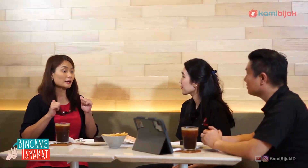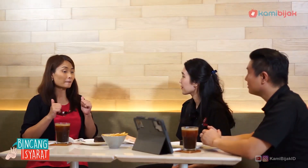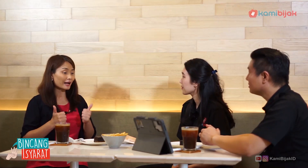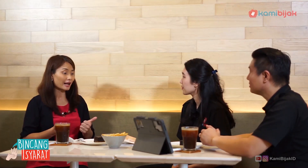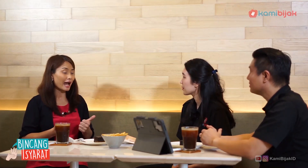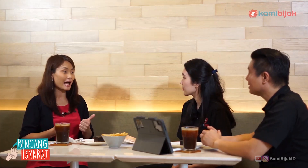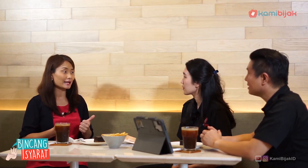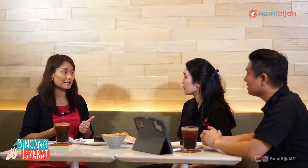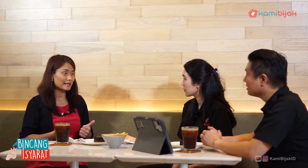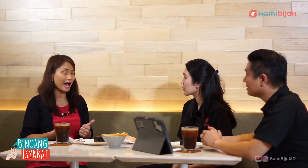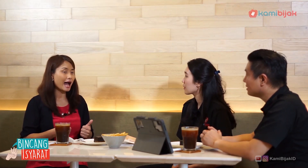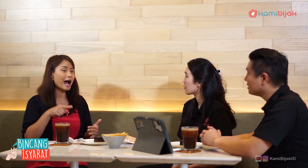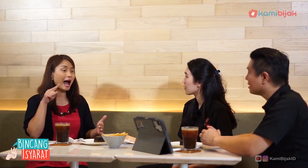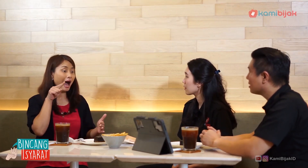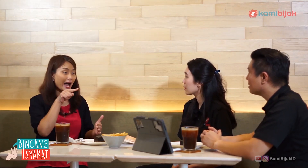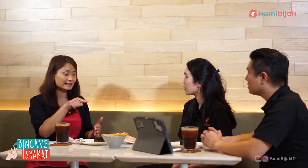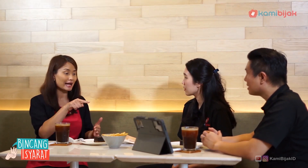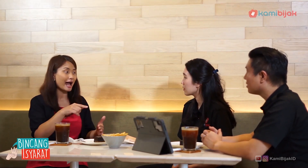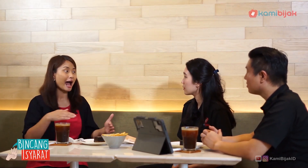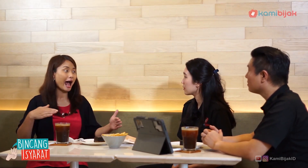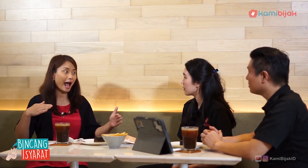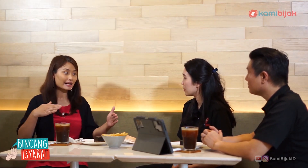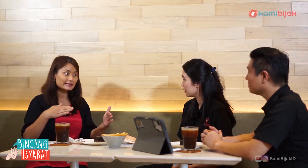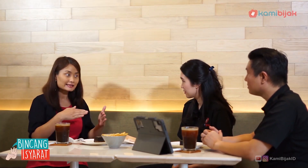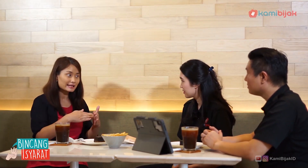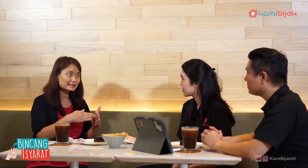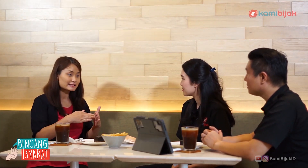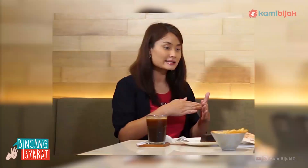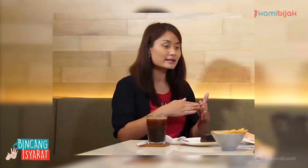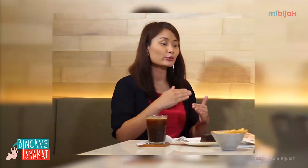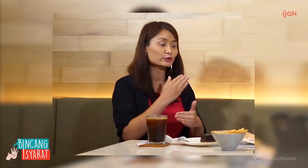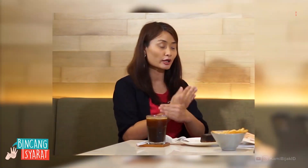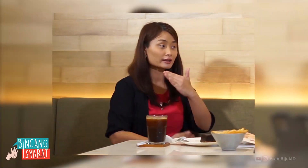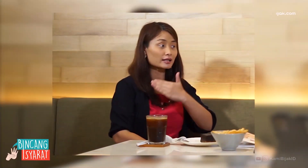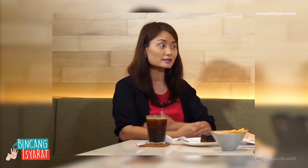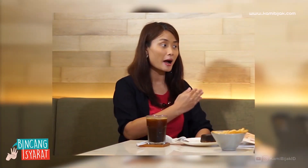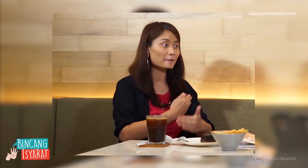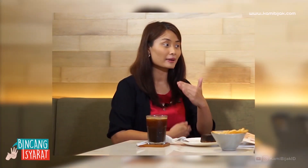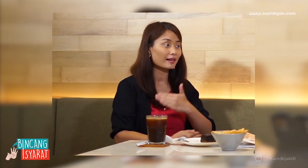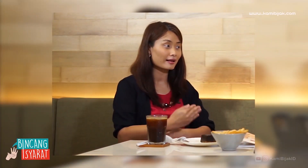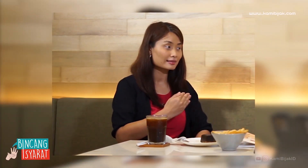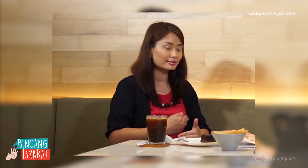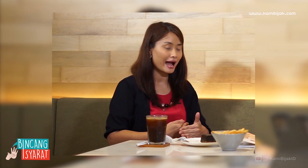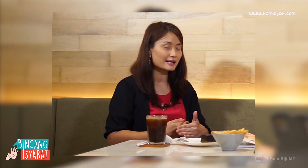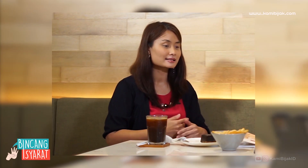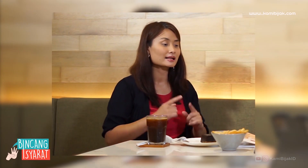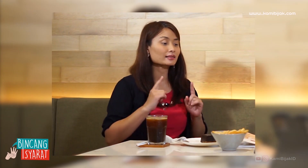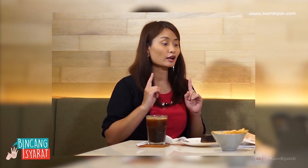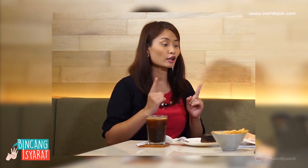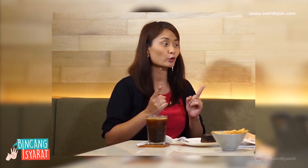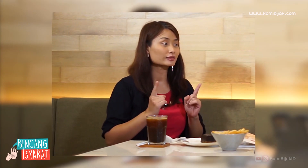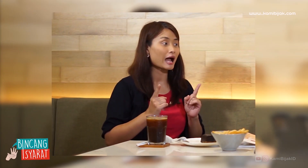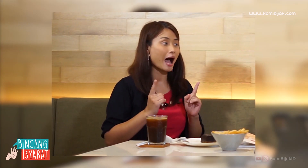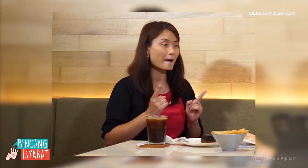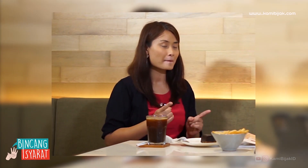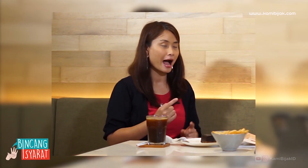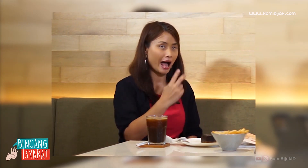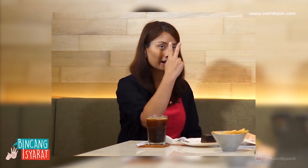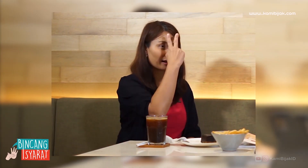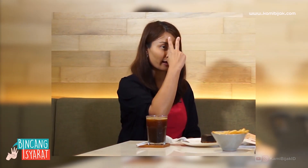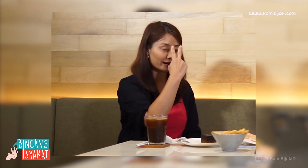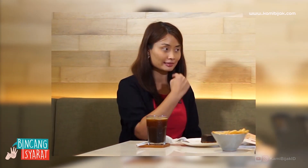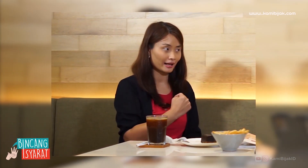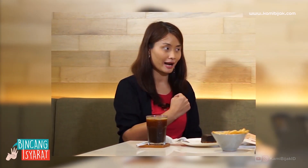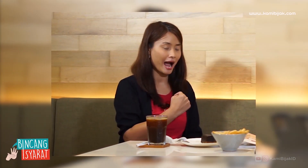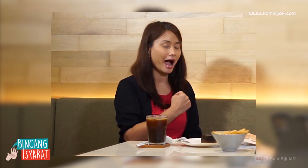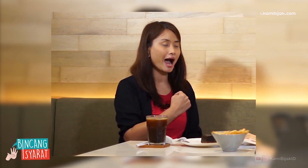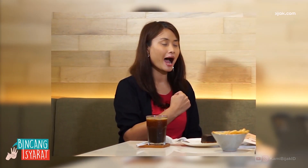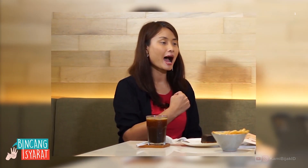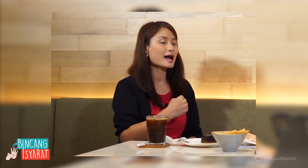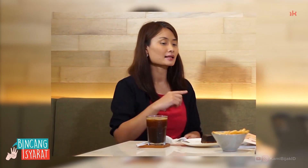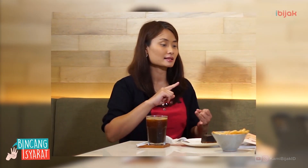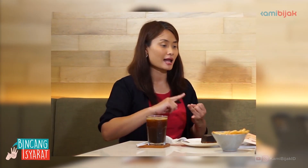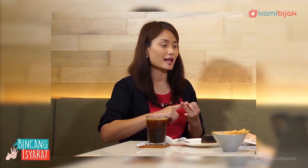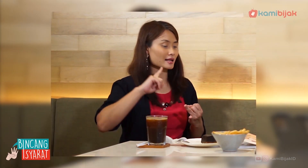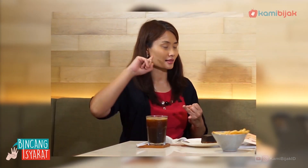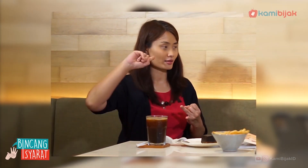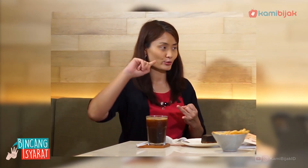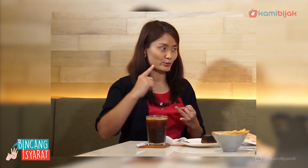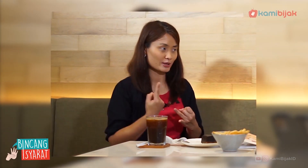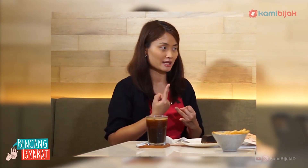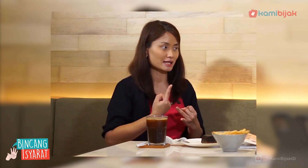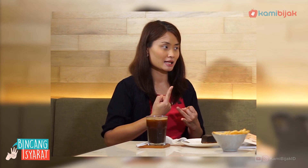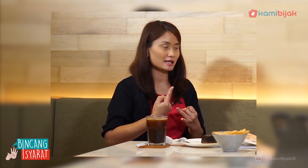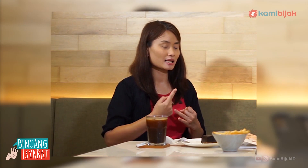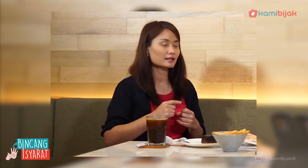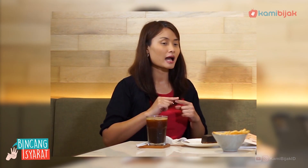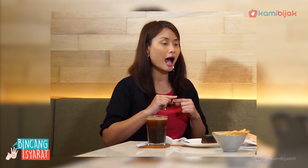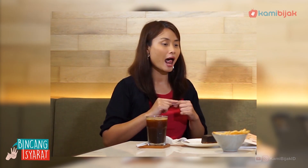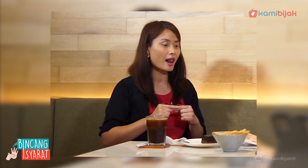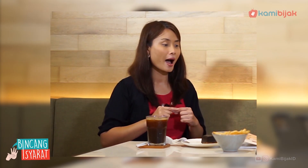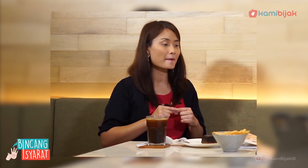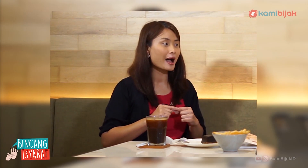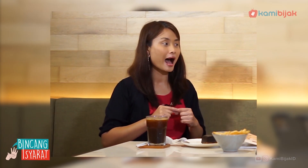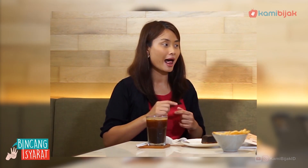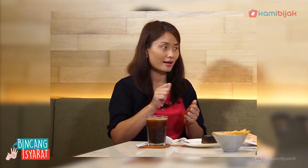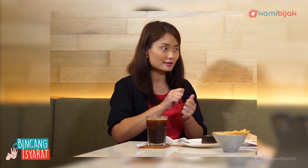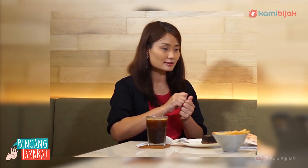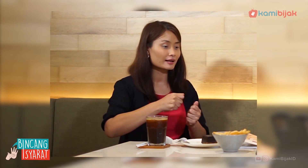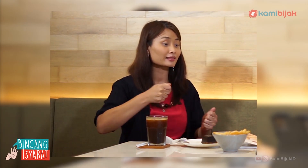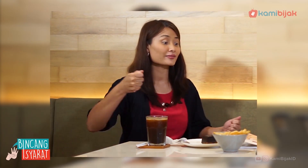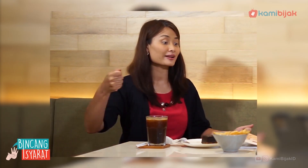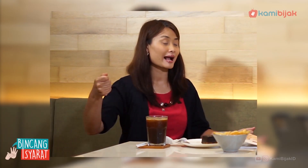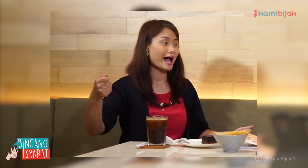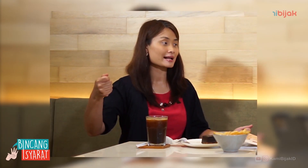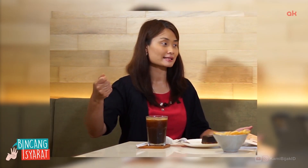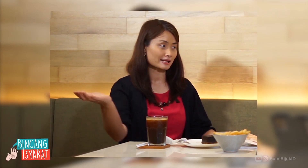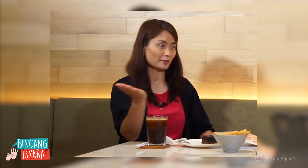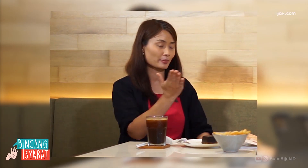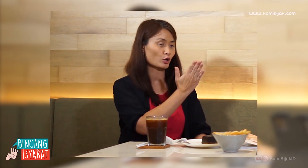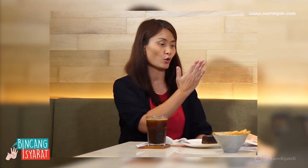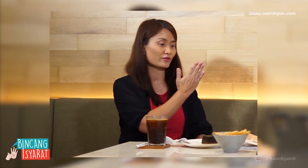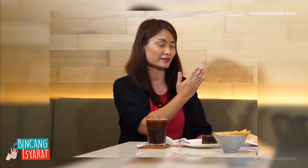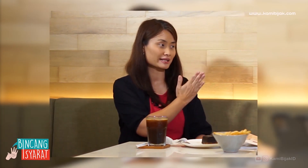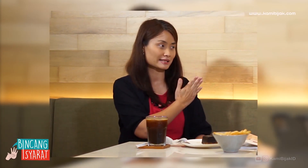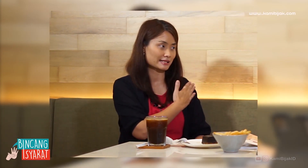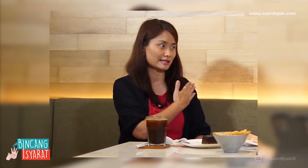Sebenarnya ada akses untuk disabilitas terutama Netra dan Tuli dalam hal sertifikasi profesi,